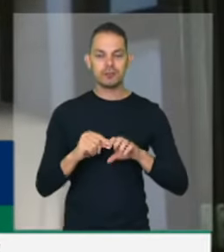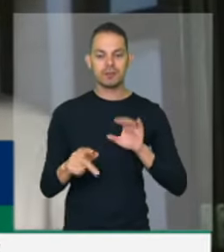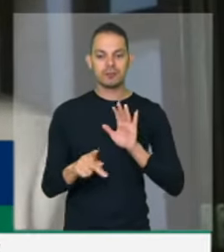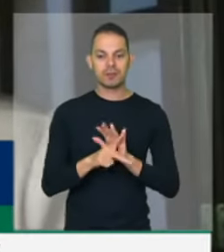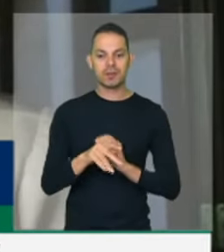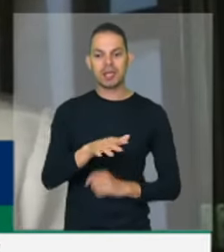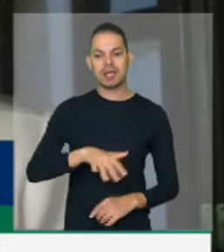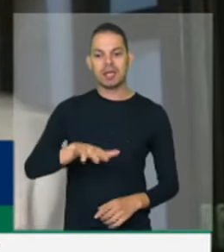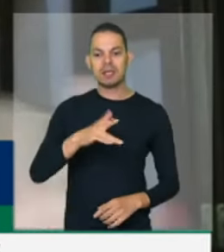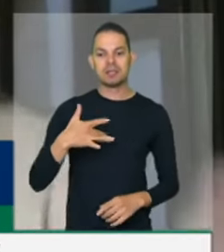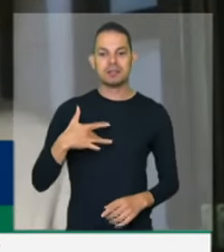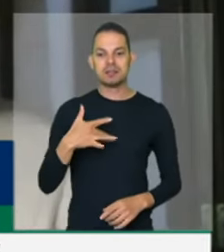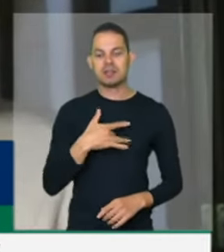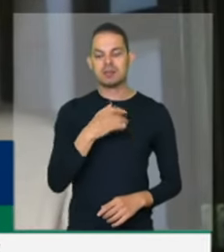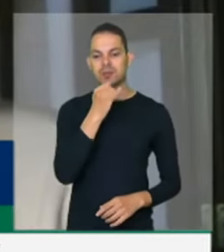REDE DOR LUCRANDO, TENDO A